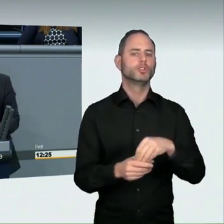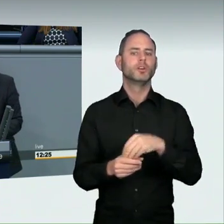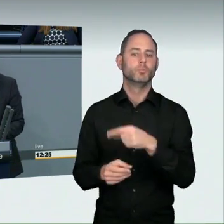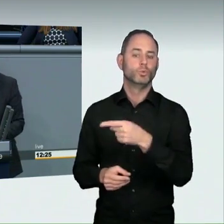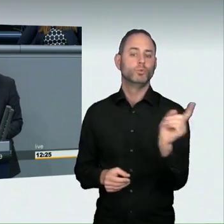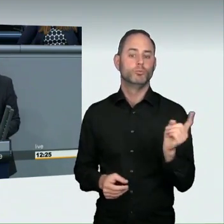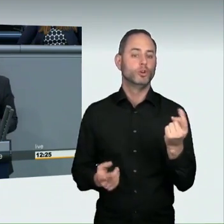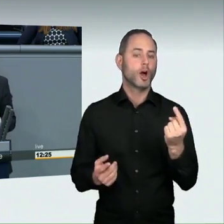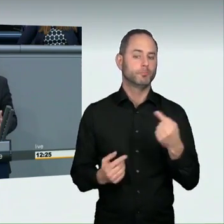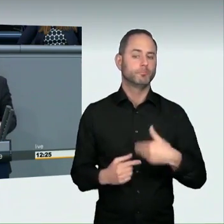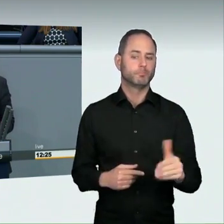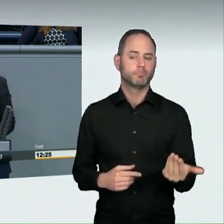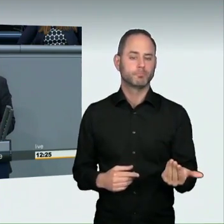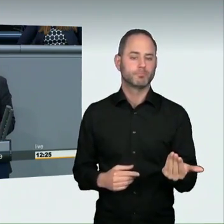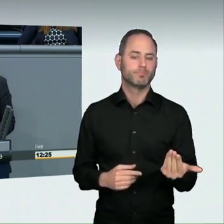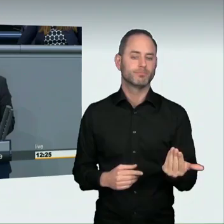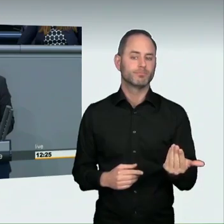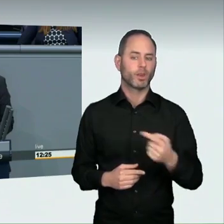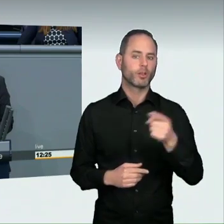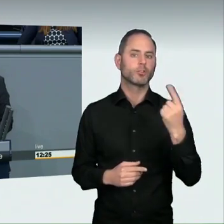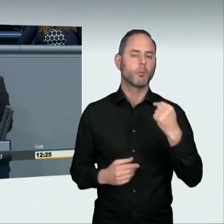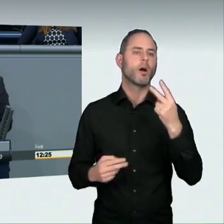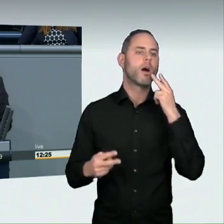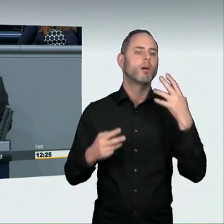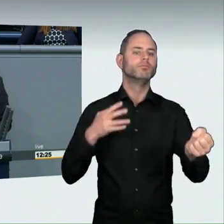Dies ist, soweit man das im Augenblick sehen kann, in dieser Legislaturperiode